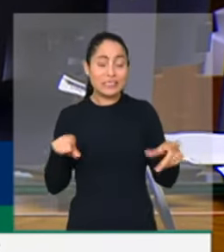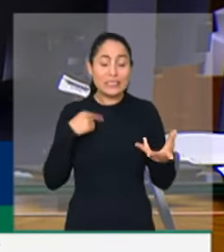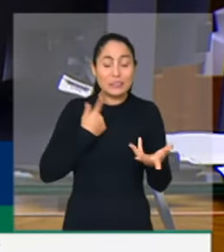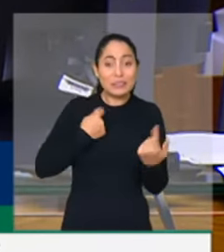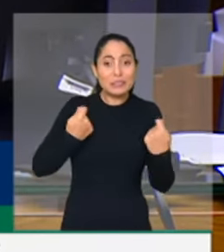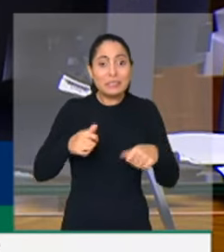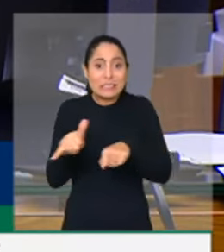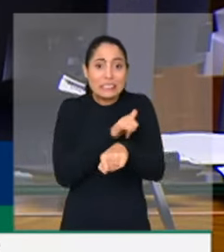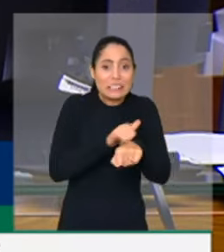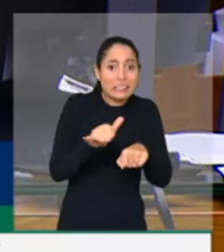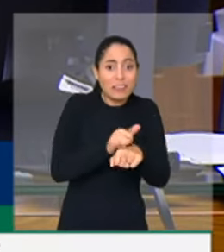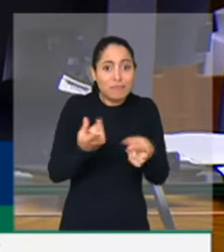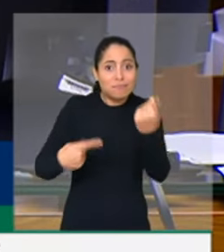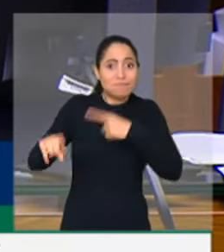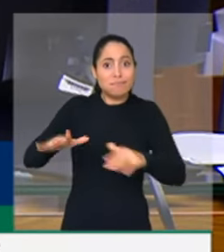OS. ESPERO, AO FINAL, DO FUNDO DO MEU CORAÇÃO, QUE ESSAS